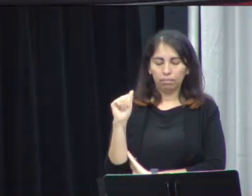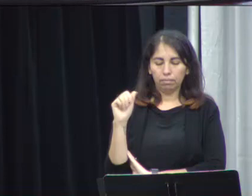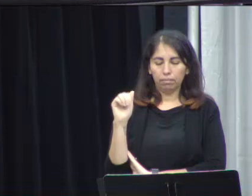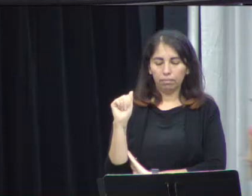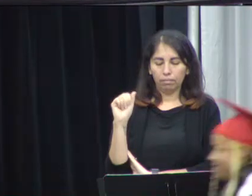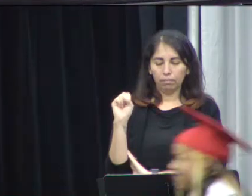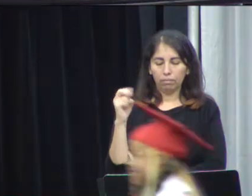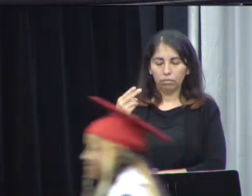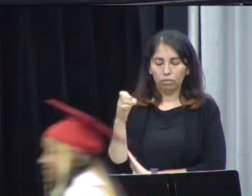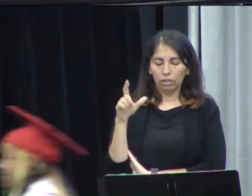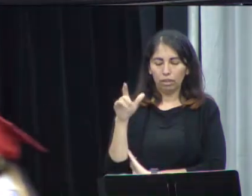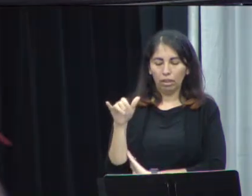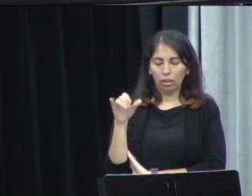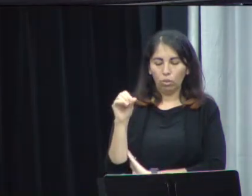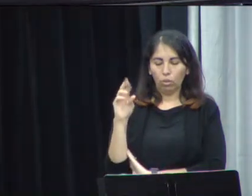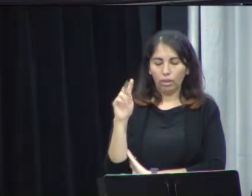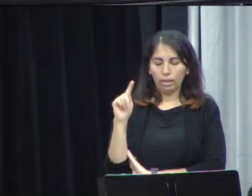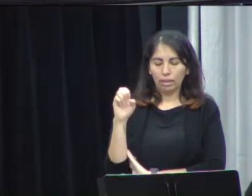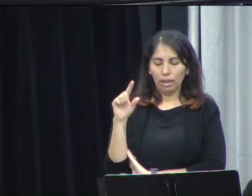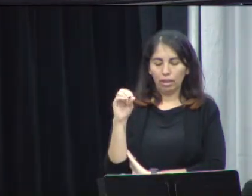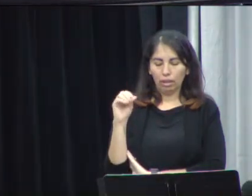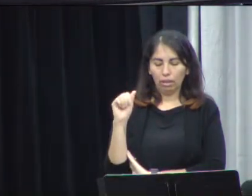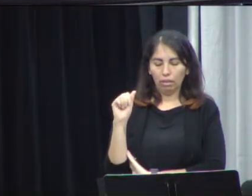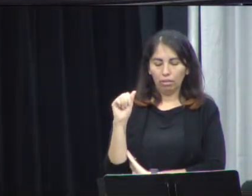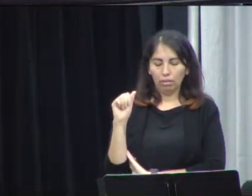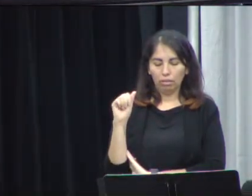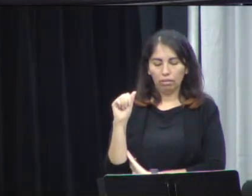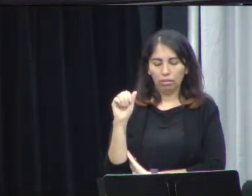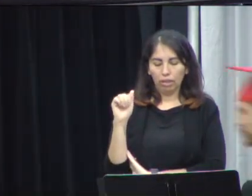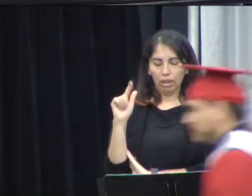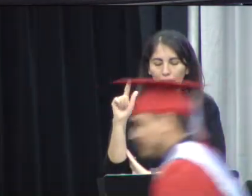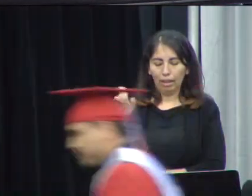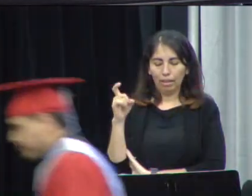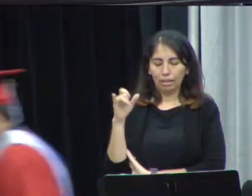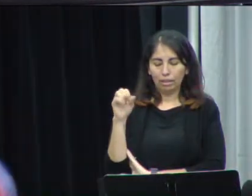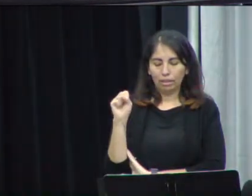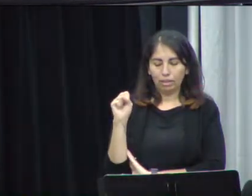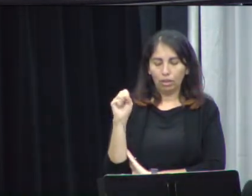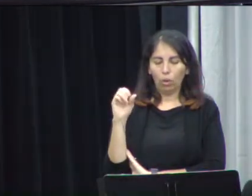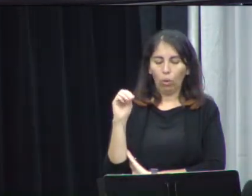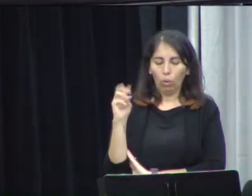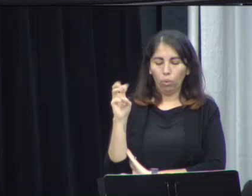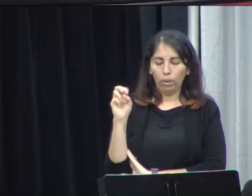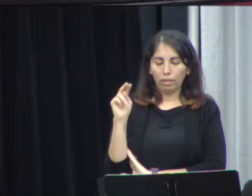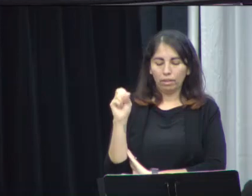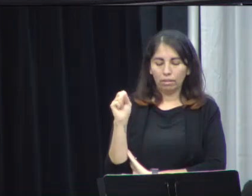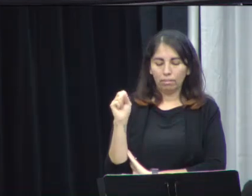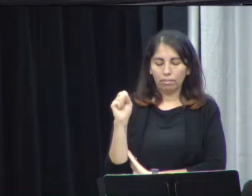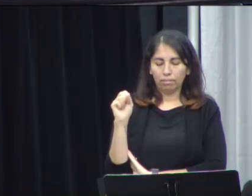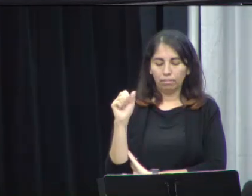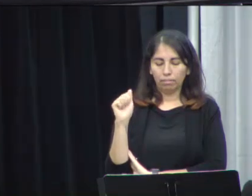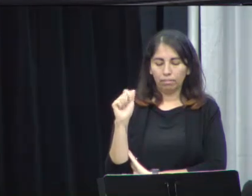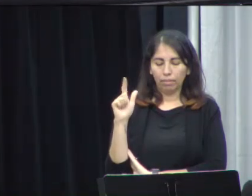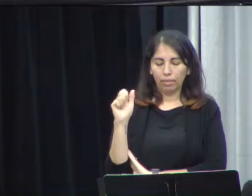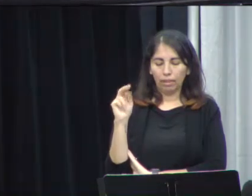Ashley Ortega. (audience applauds) Alexis Owens. (audience applauds)